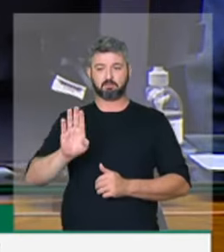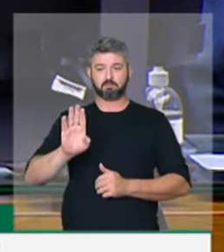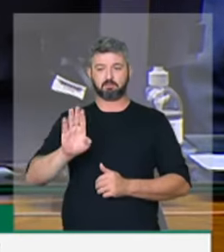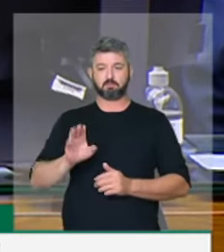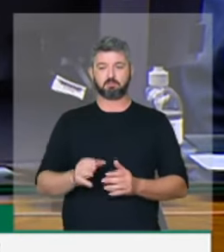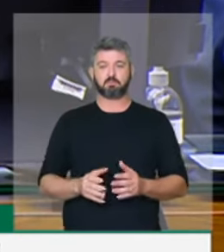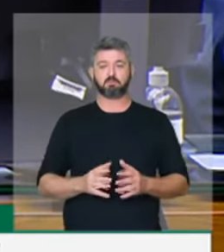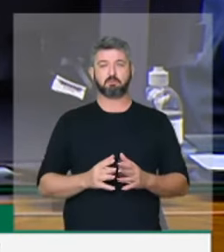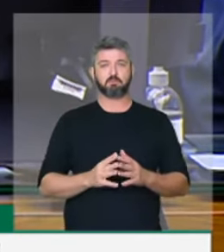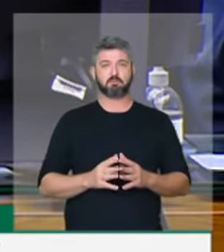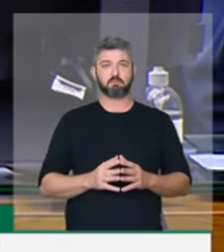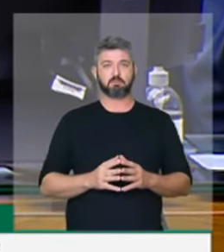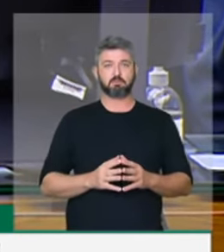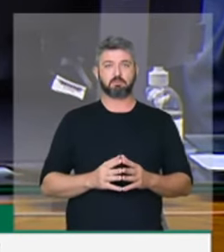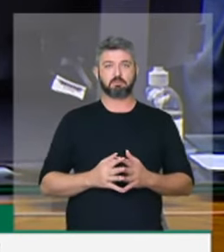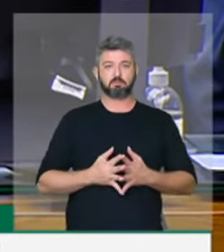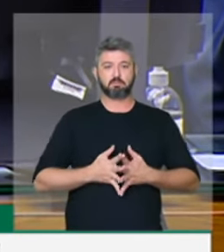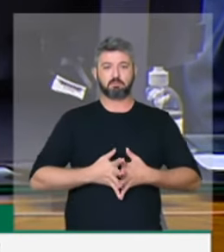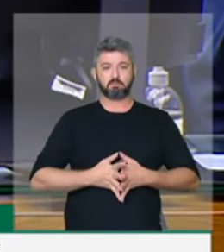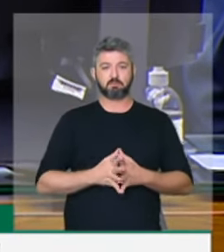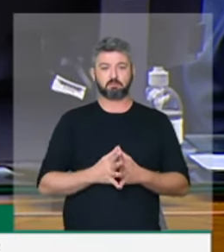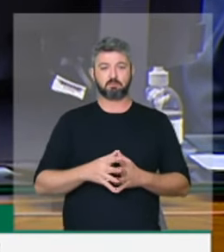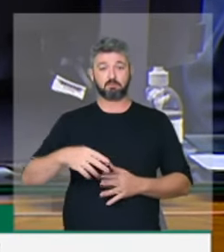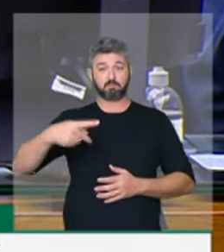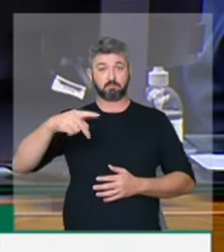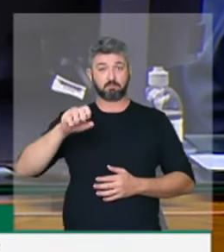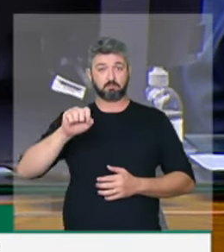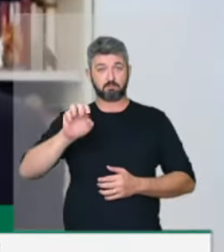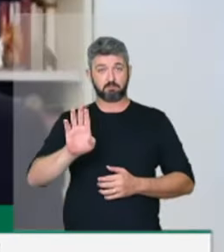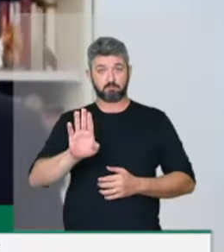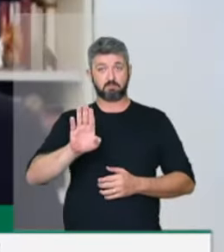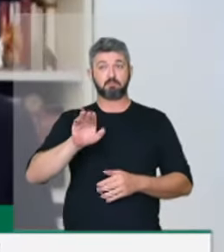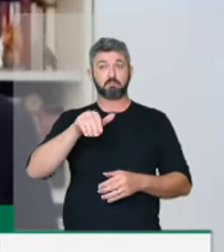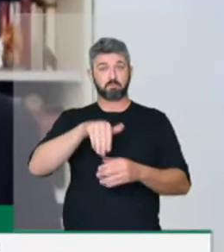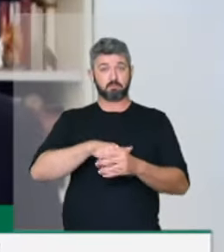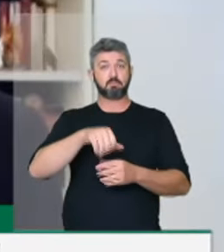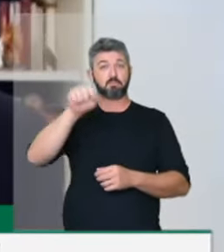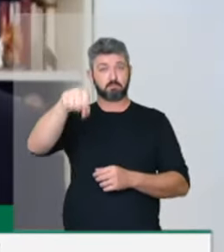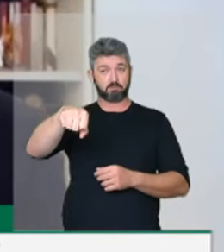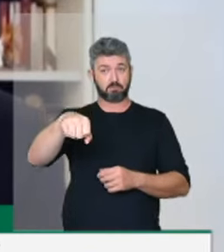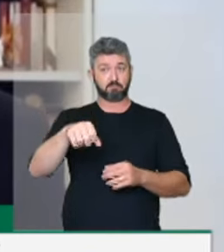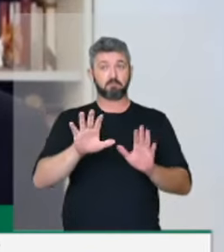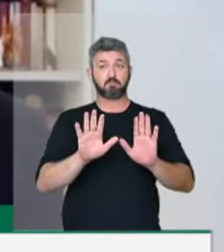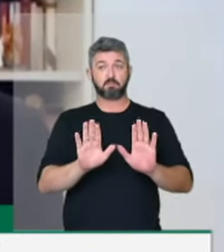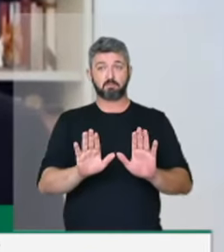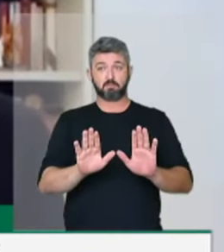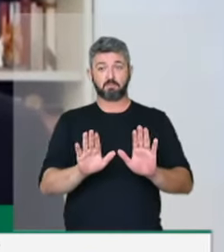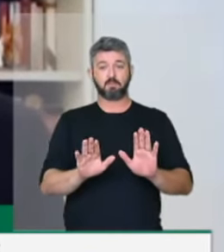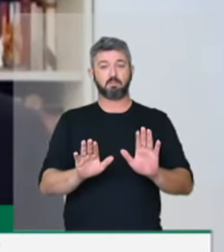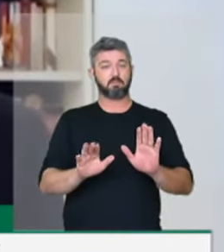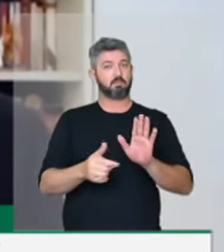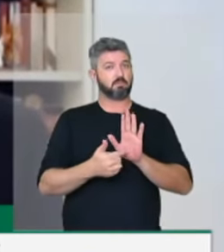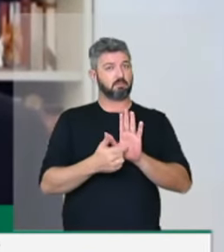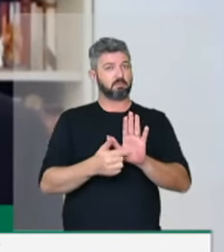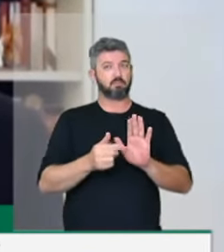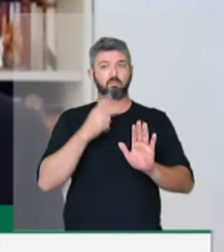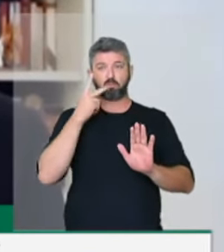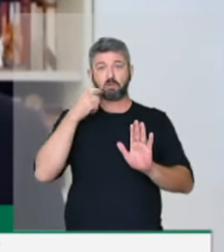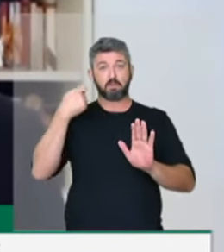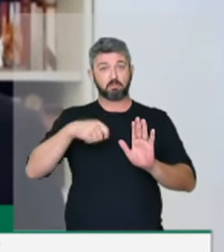SENHOR PRESIDENTE, VAI ORIENTAR SIM MAS FAZENDO AS RESSALVAS QUE PRECISAM SER FEITAS EM RELAÇÃO É APROVAÇÃO DESSE PROJETO. É INEGÁVEL QUE A GENTE VIVE UM COLAPSO DO SISTEMA DE SAÚDE